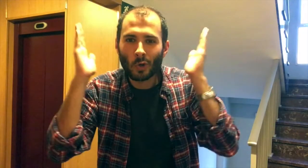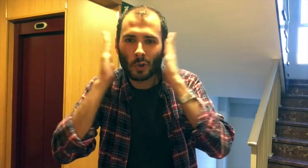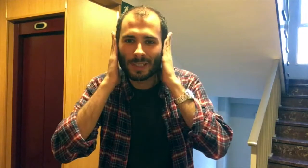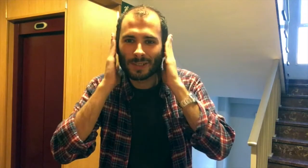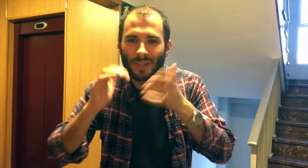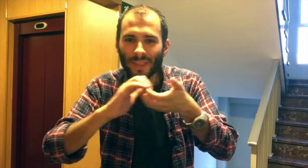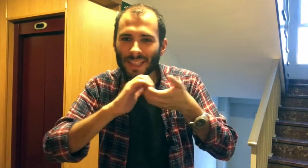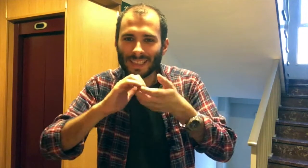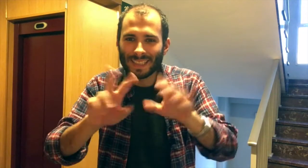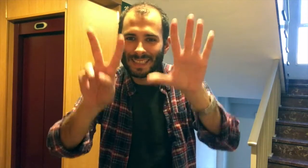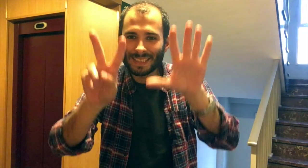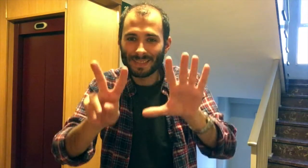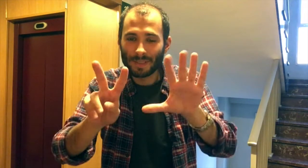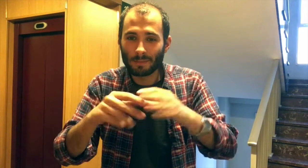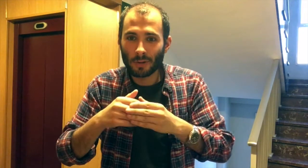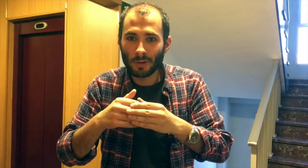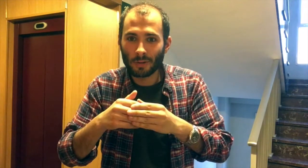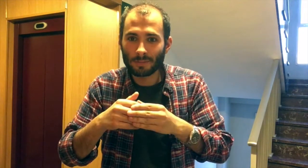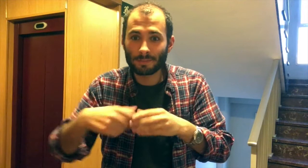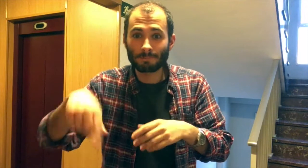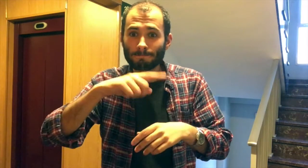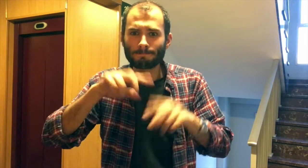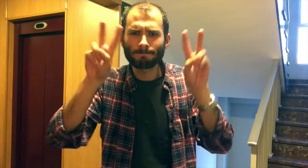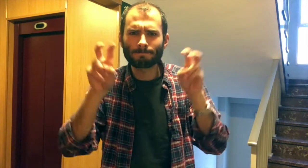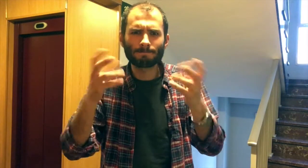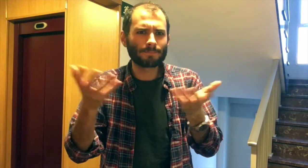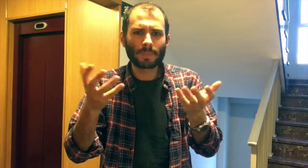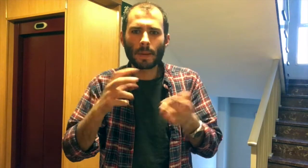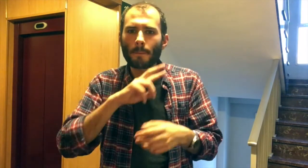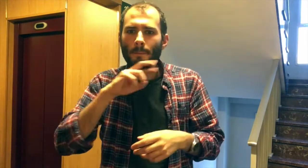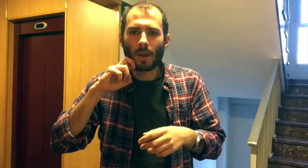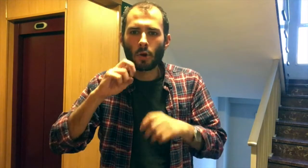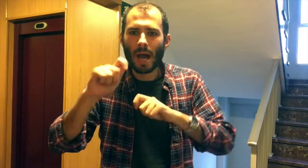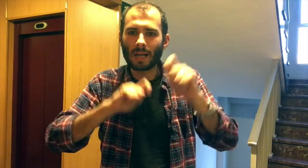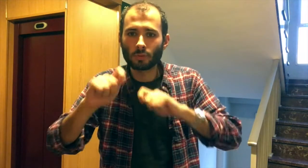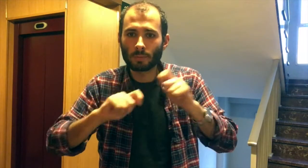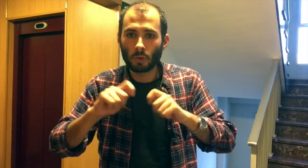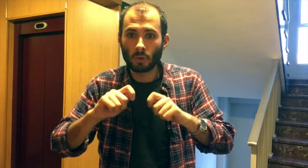Se celebrará el VII Congreso de la CNSE, donde abordaremos los valores que sustentan el movimiento asociativo,